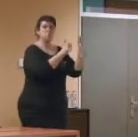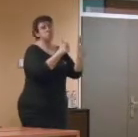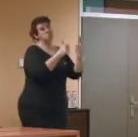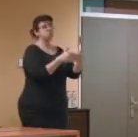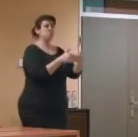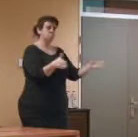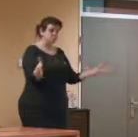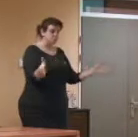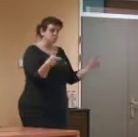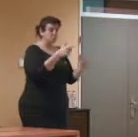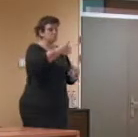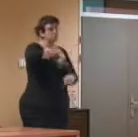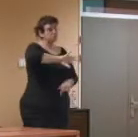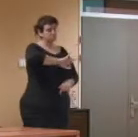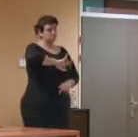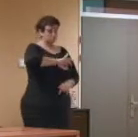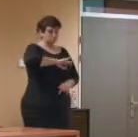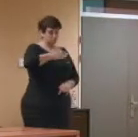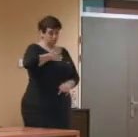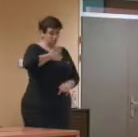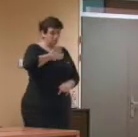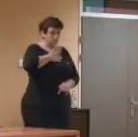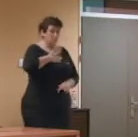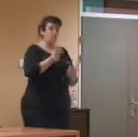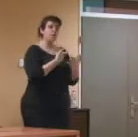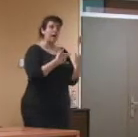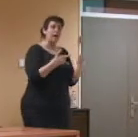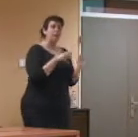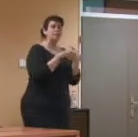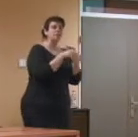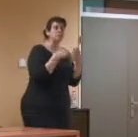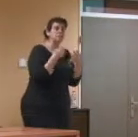nuestro diputado del área de transparencia y Gobierno Abierto